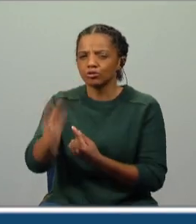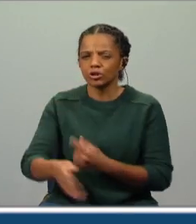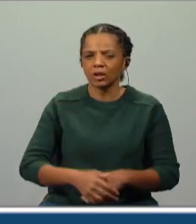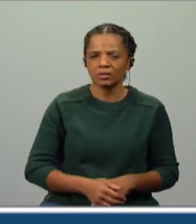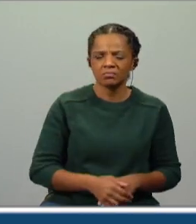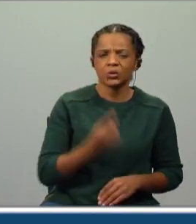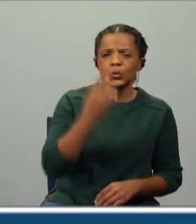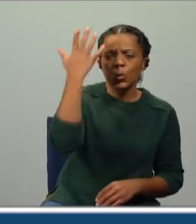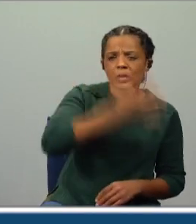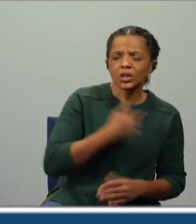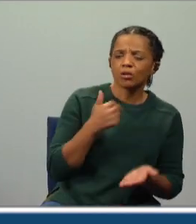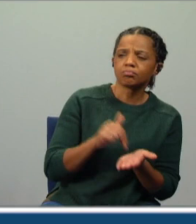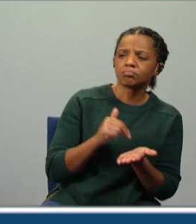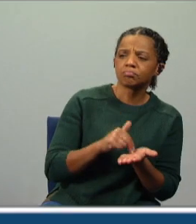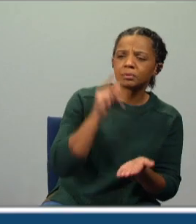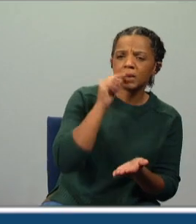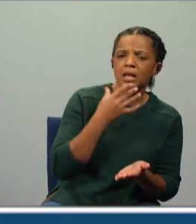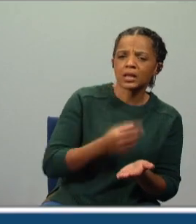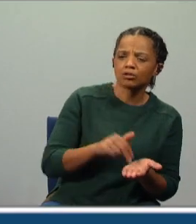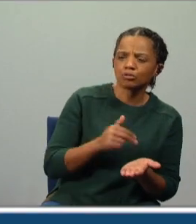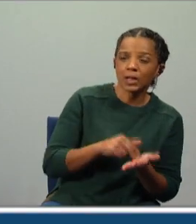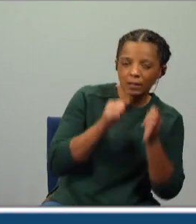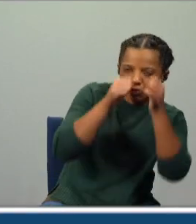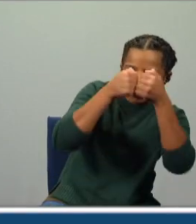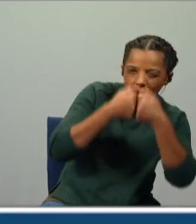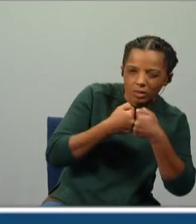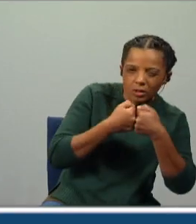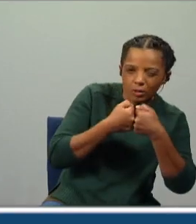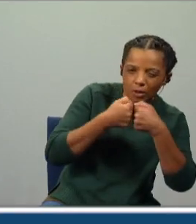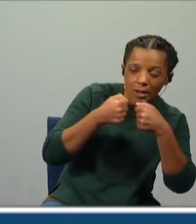Mas um dia eu fiquei à espera dele escondido debaixo dos cobertores.